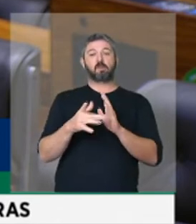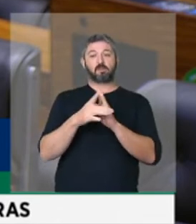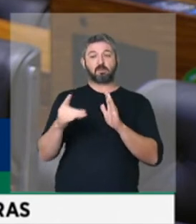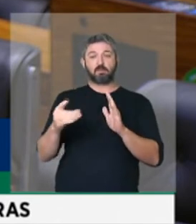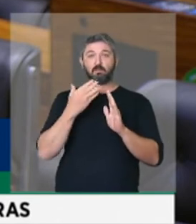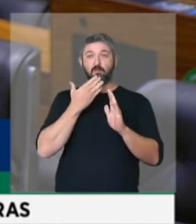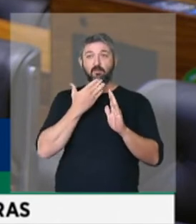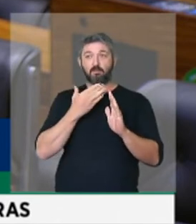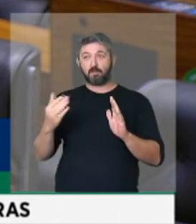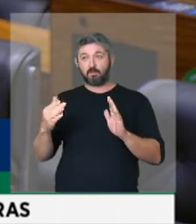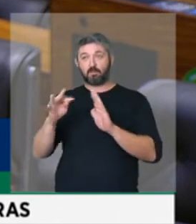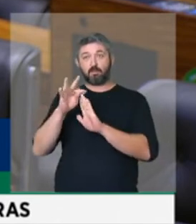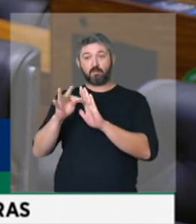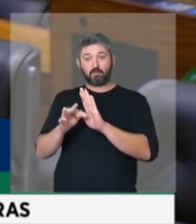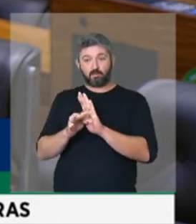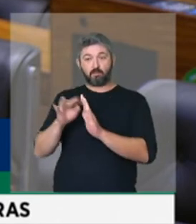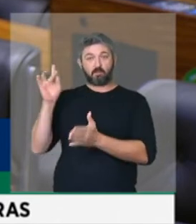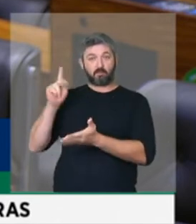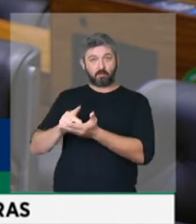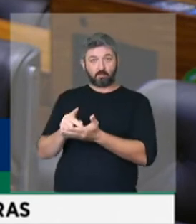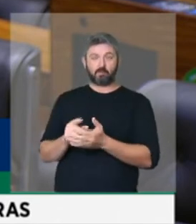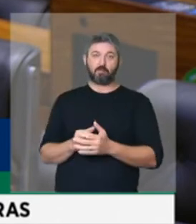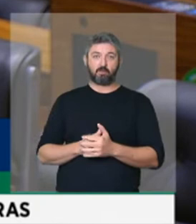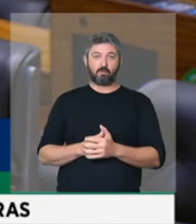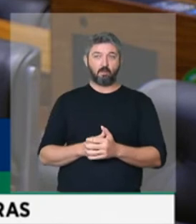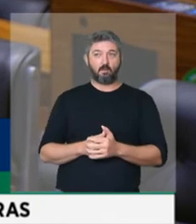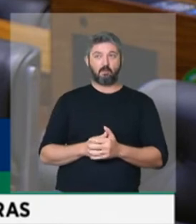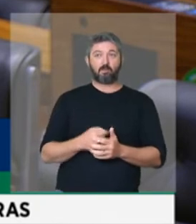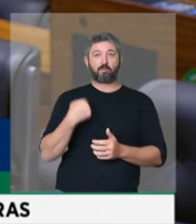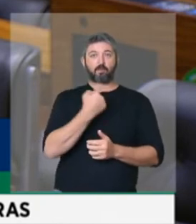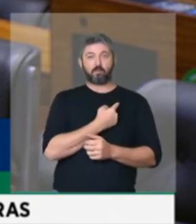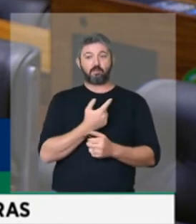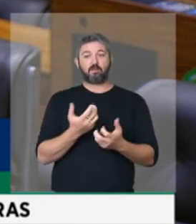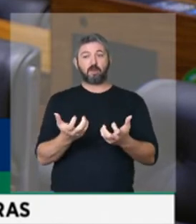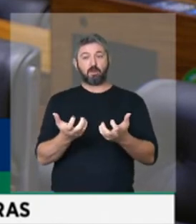EMENDAS DESSE PROJETO, E ENTÃO É MUITO IMPORTANTE PRESTAREM ATENÇÃO A PRÓXIMA